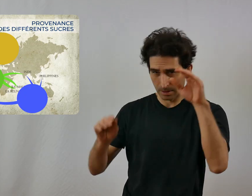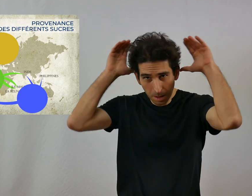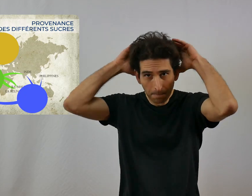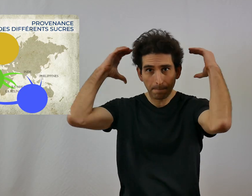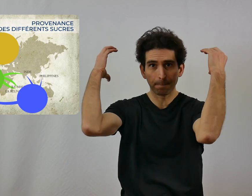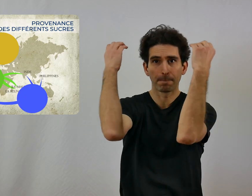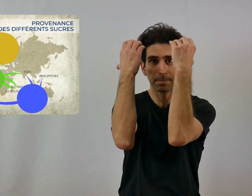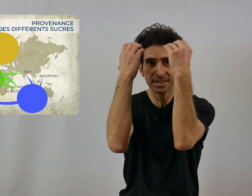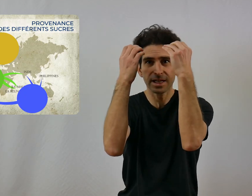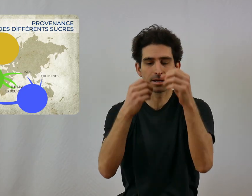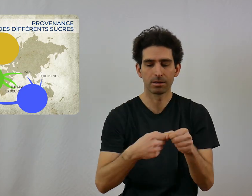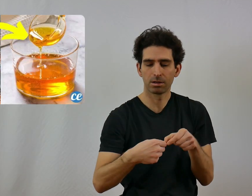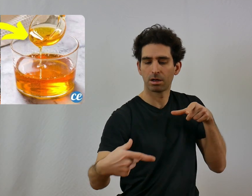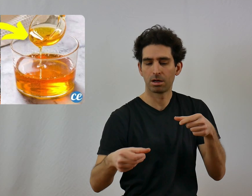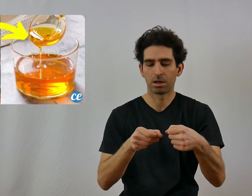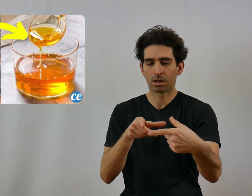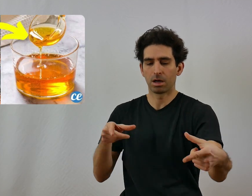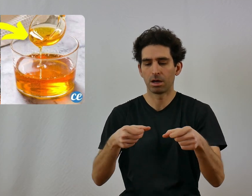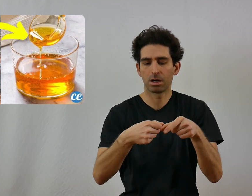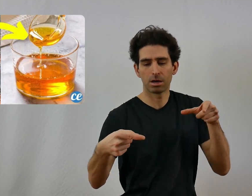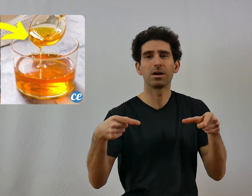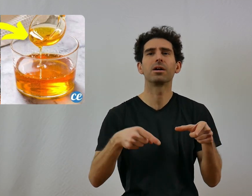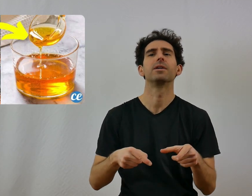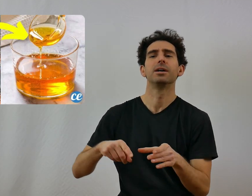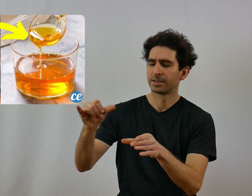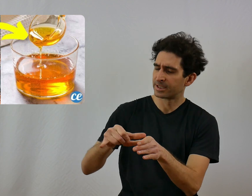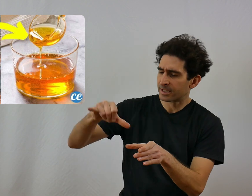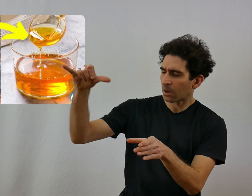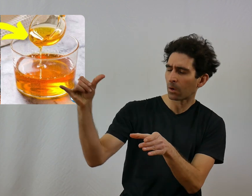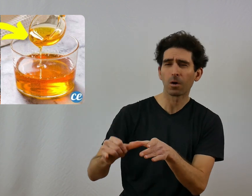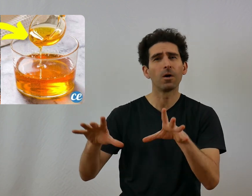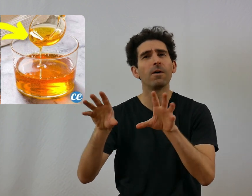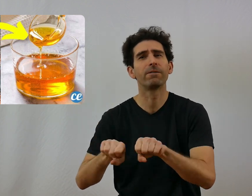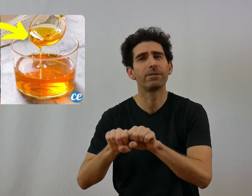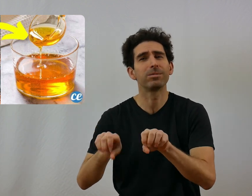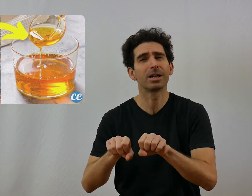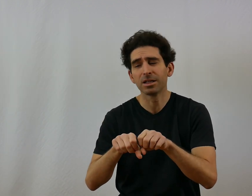Au Mexique, c'est du sirop d'agave qui est produit.